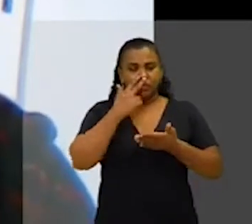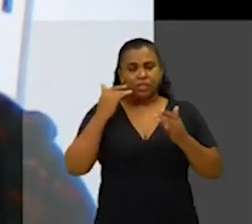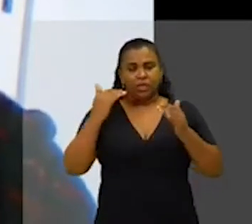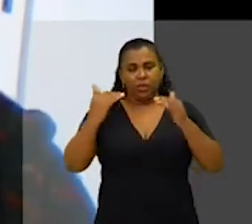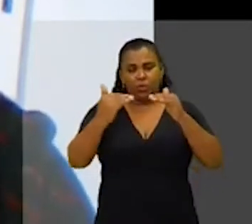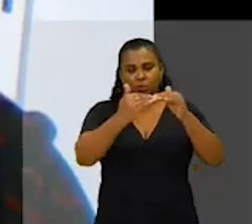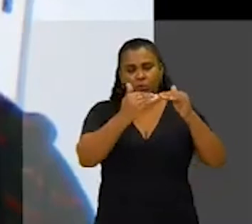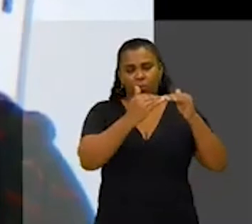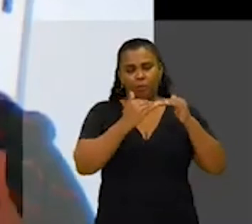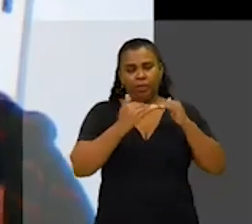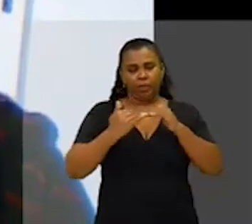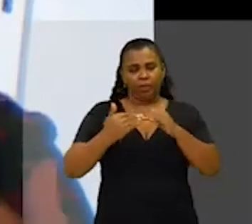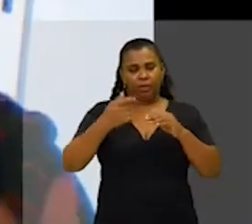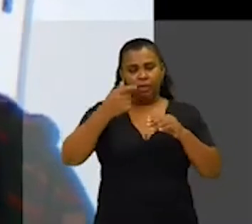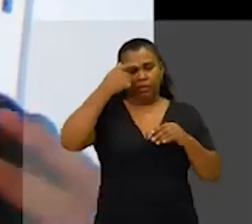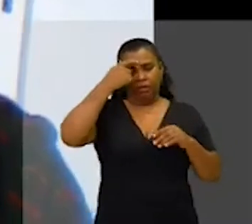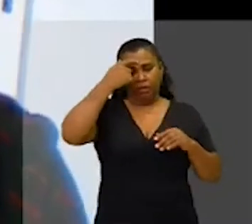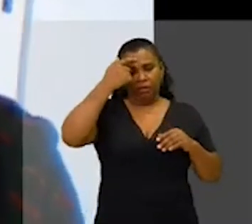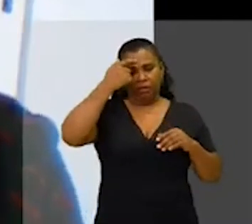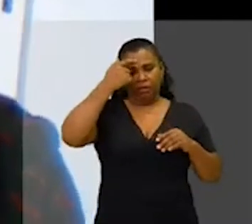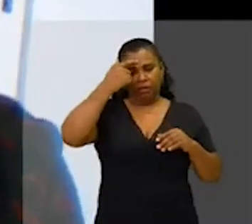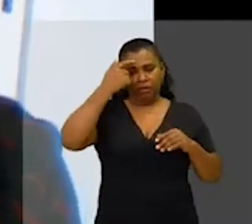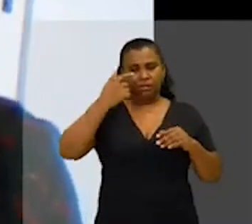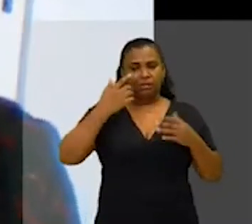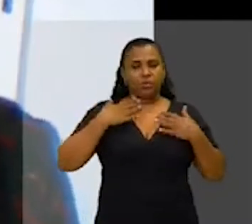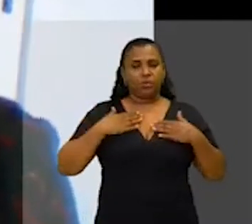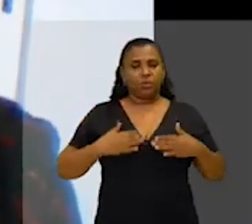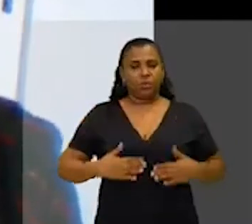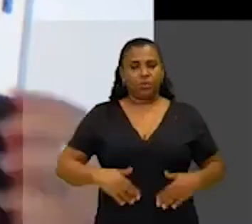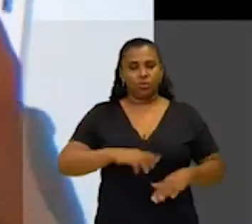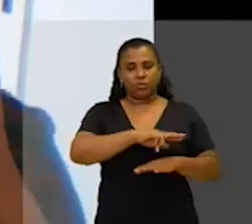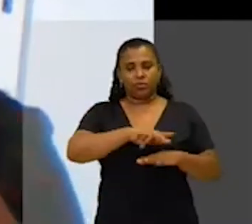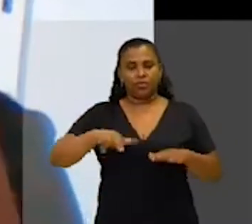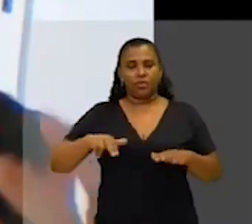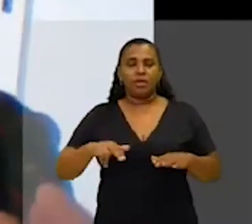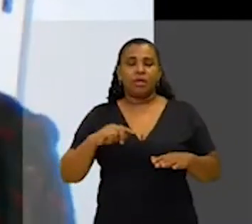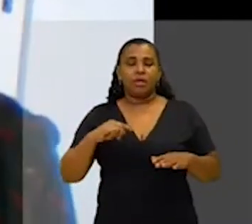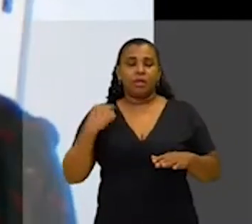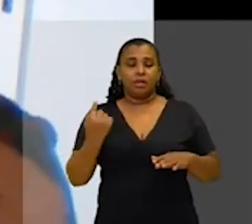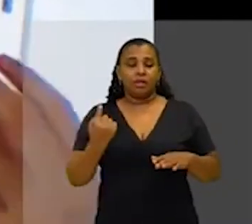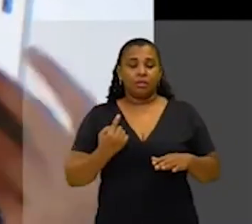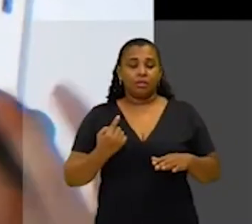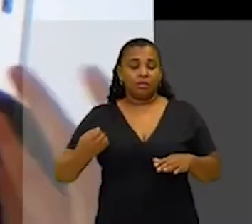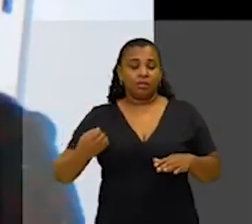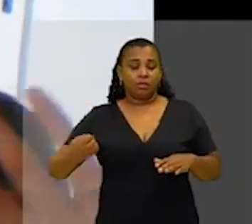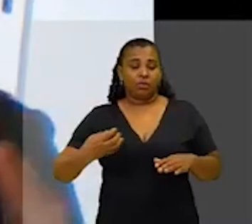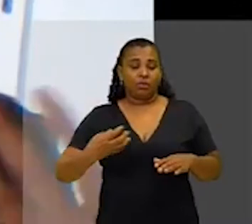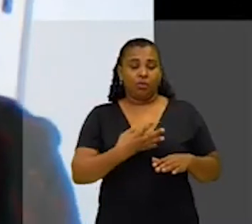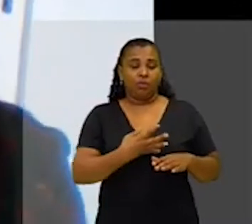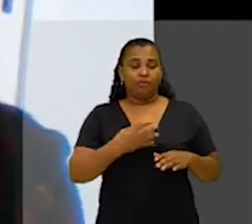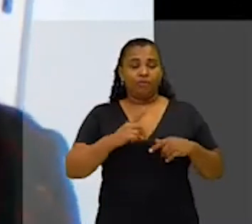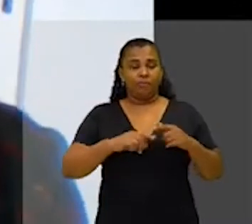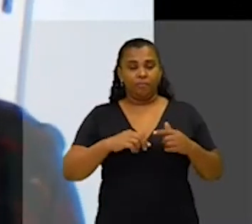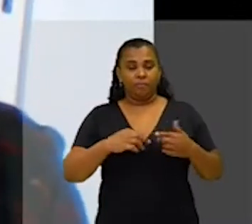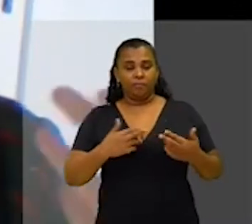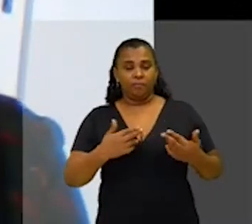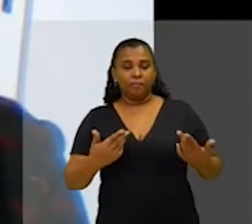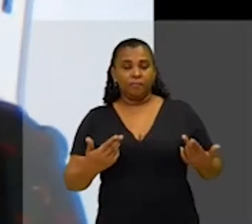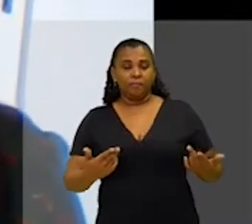de corta diversos uma nova maneira de fazer nesse sentido de renovação dessas tecnologias